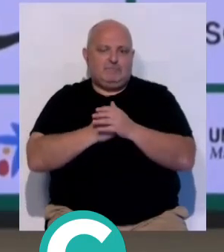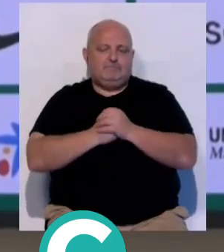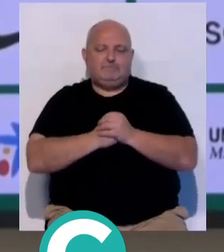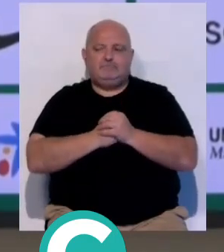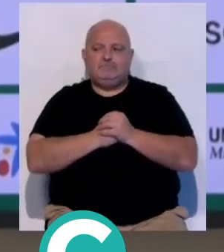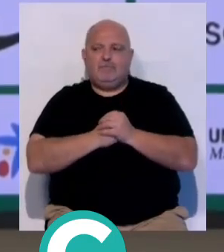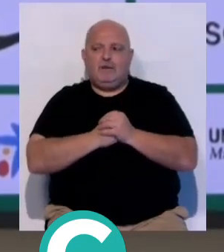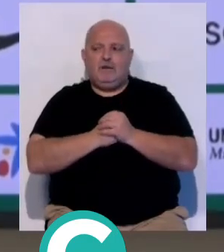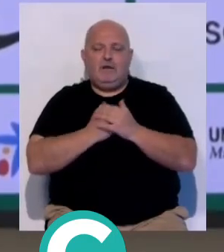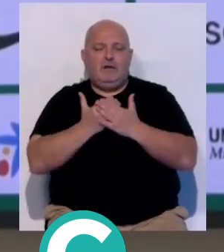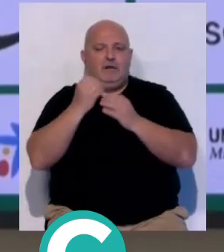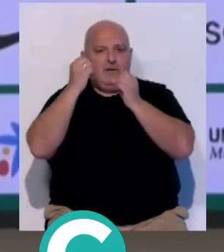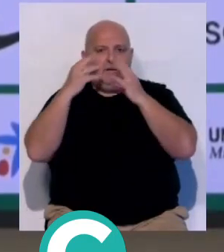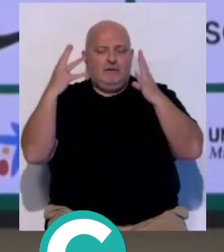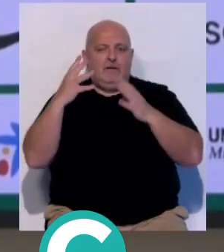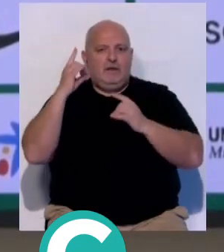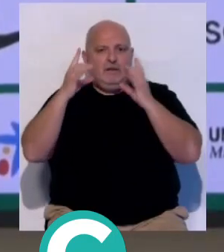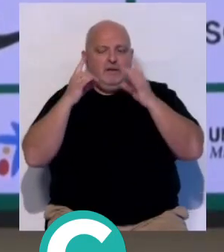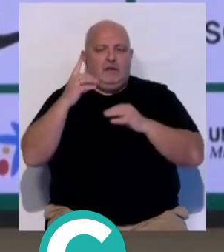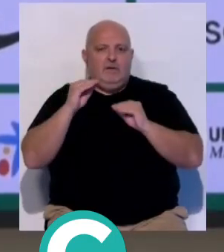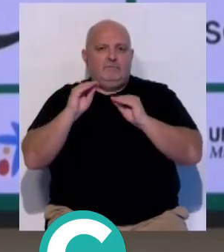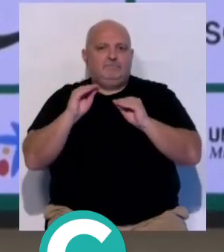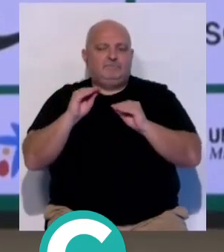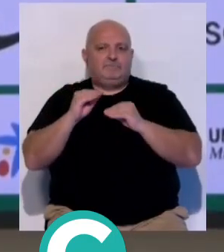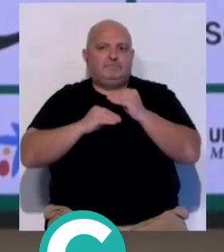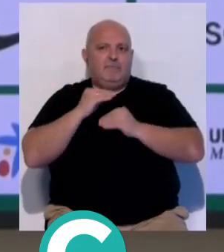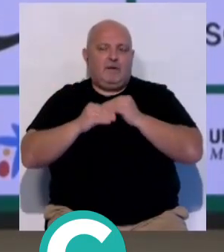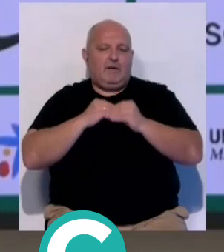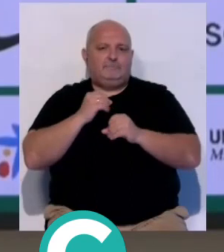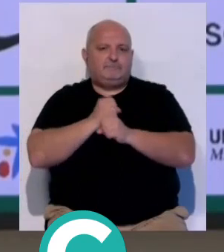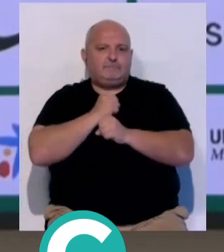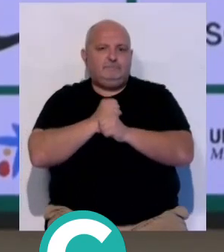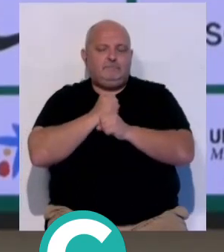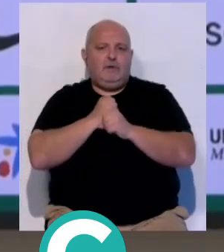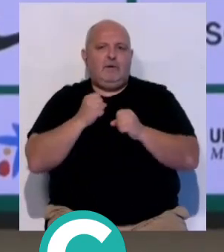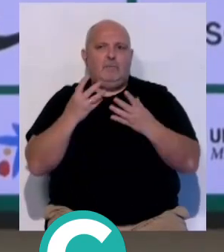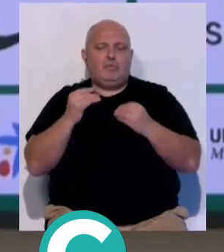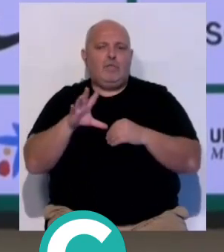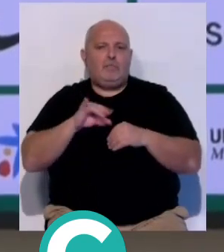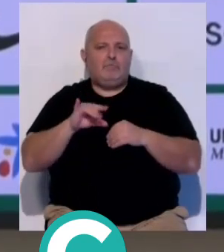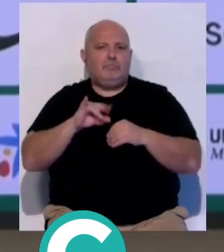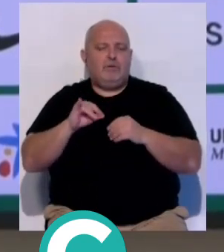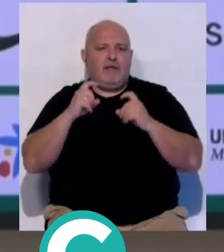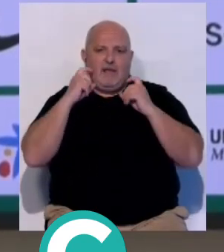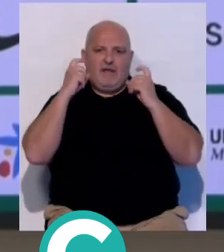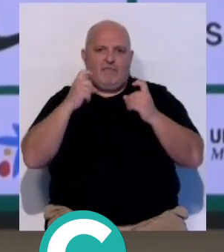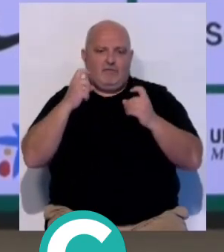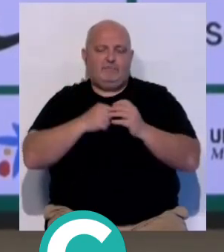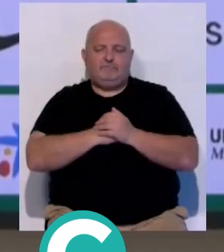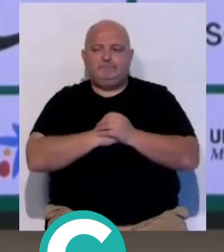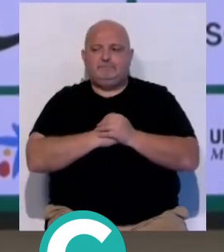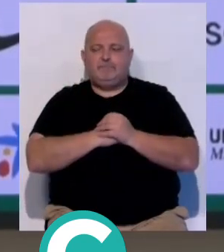cada concepto cada idea que podamos ir trabajando y con mucha predisposición al esfuerzo sabemos que